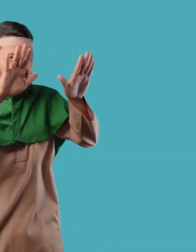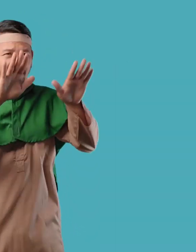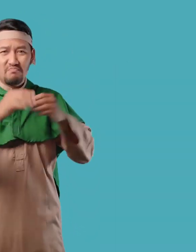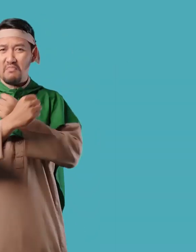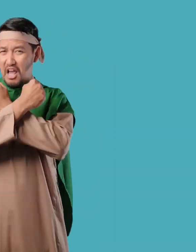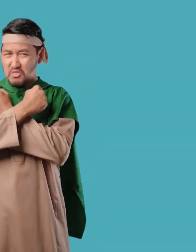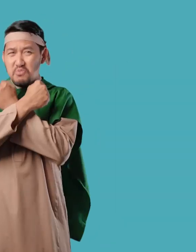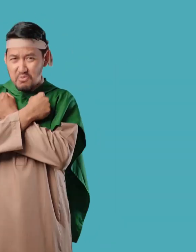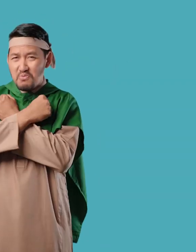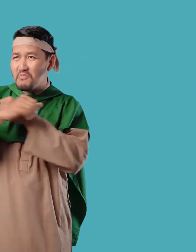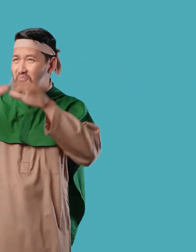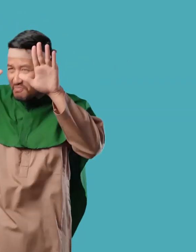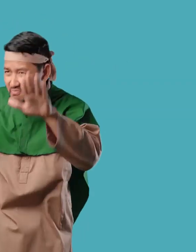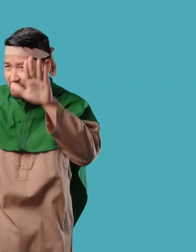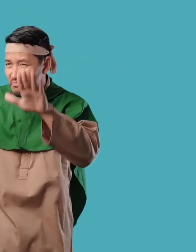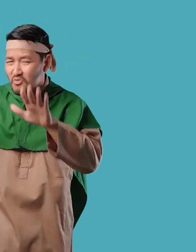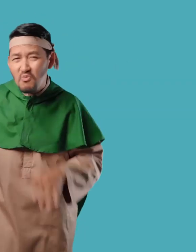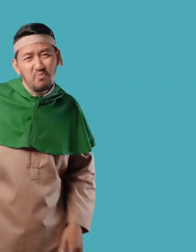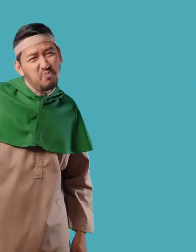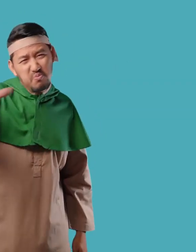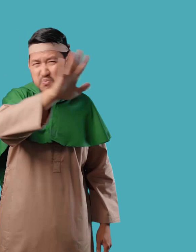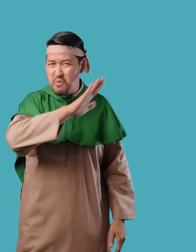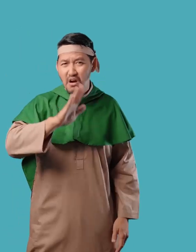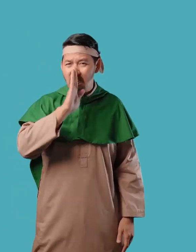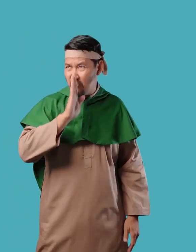juga menyembah banyak dewa yang mereka anggap sebagai tuhan